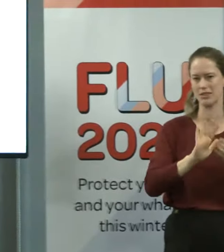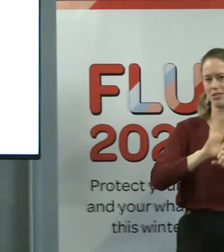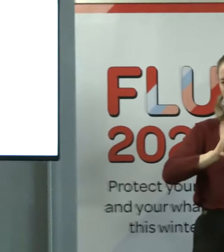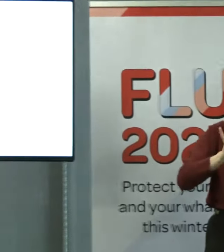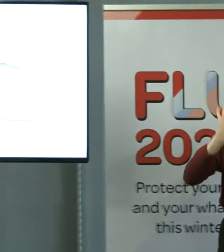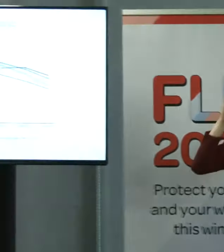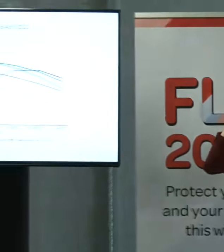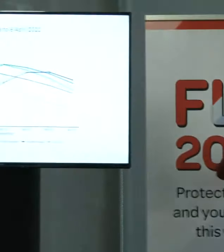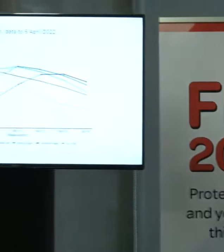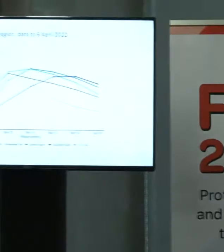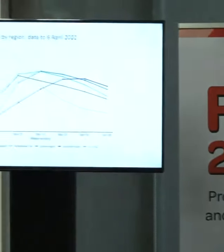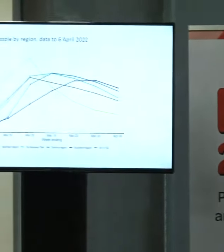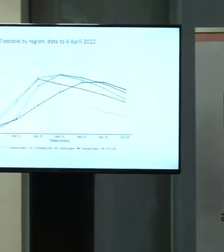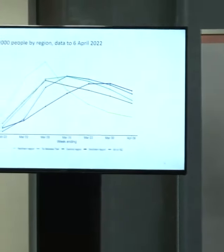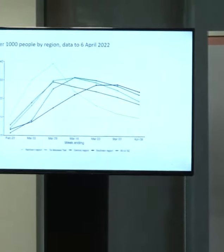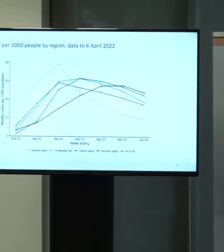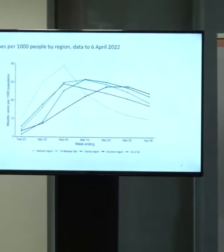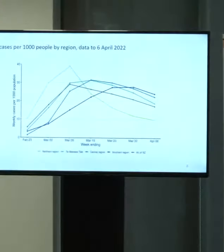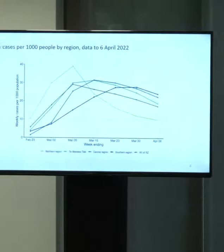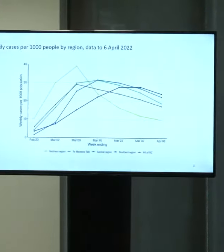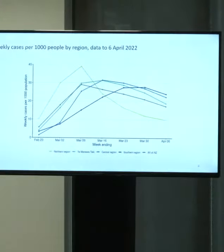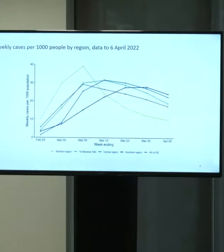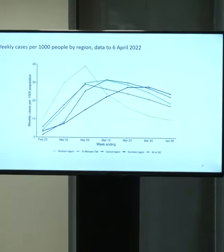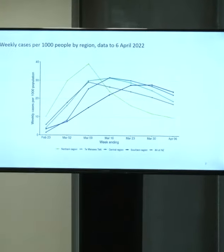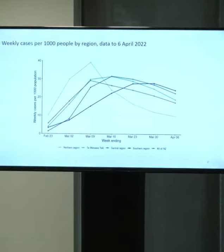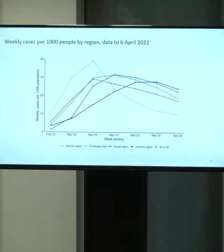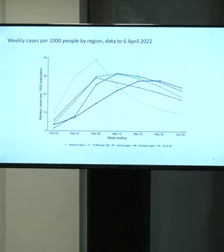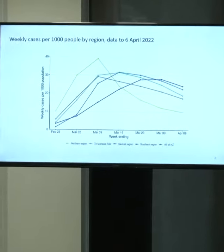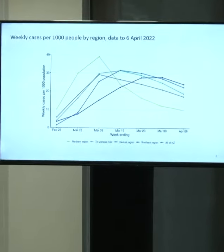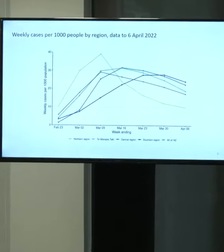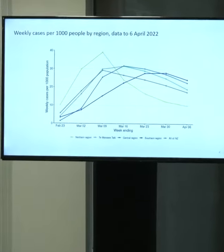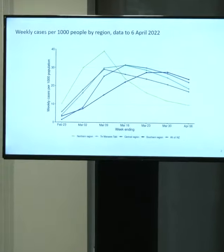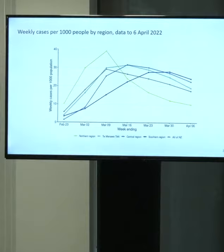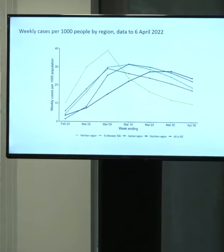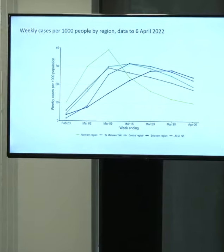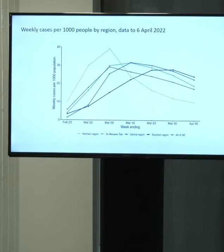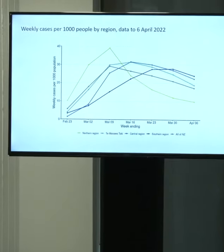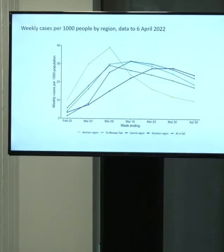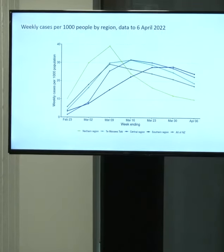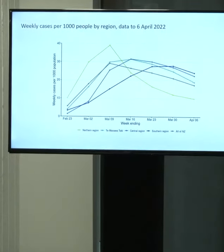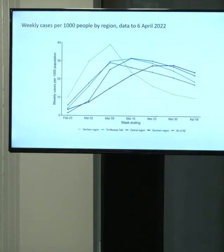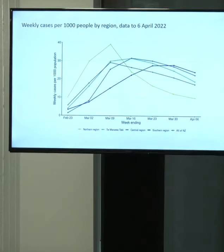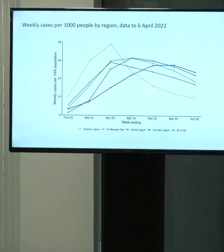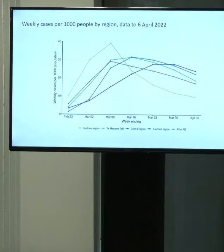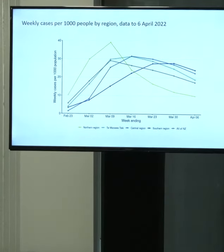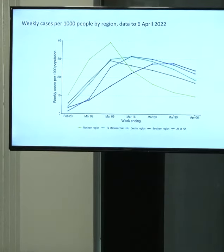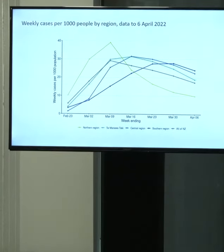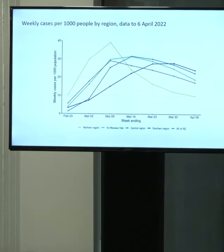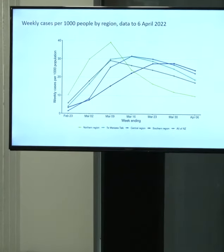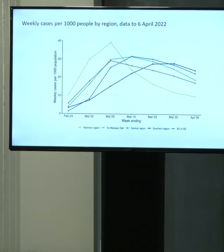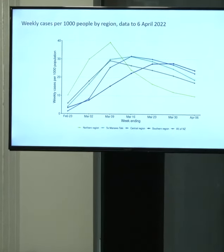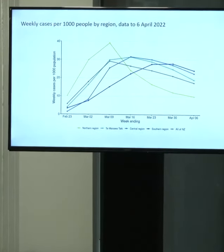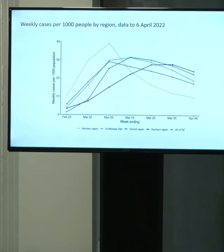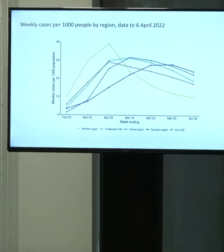heke iho ki te 18. 5 nga keehi